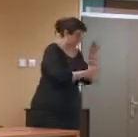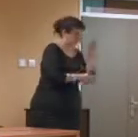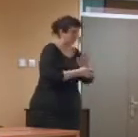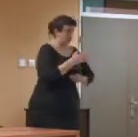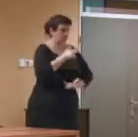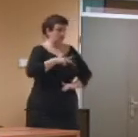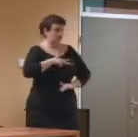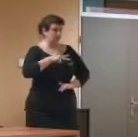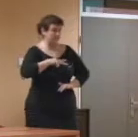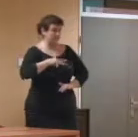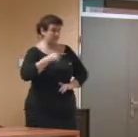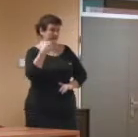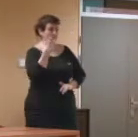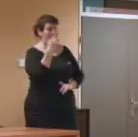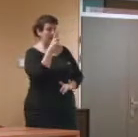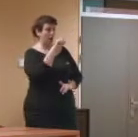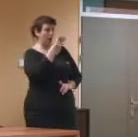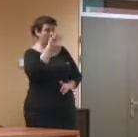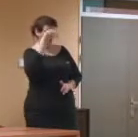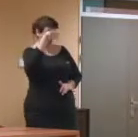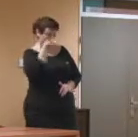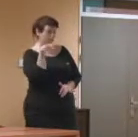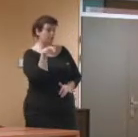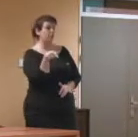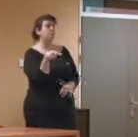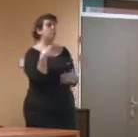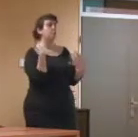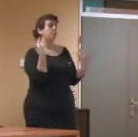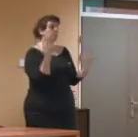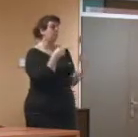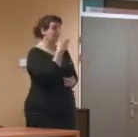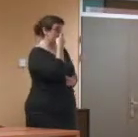y se desencadenó todo lo que vino después. Él también tenía unos intereses personales.